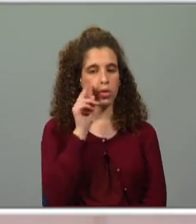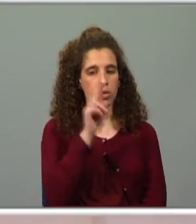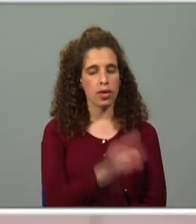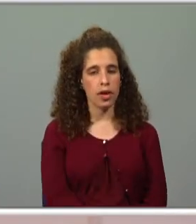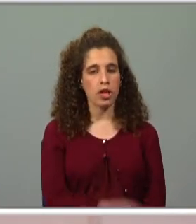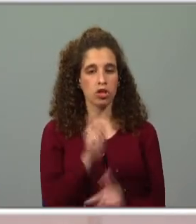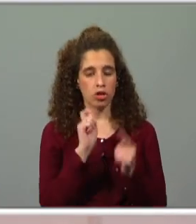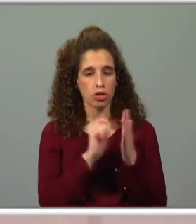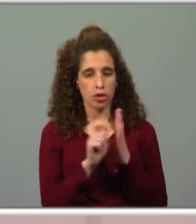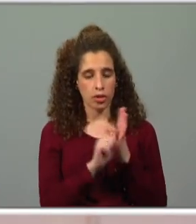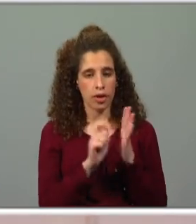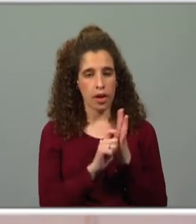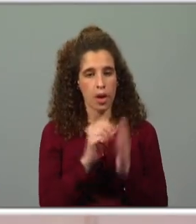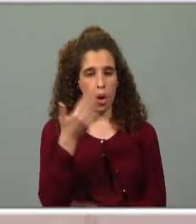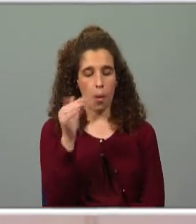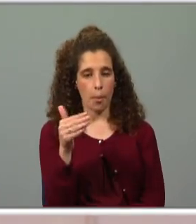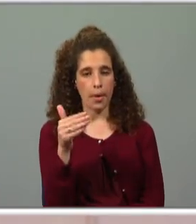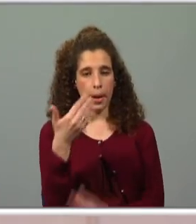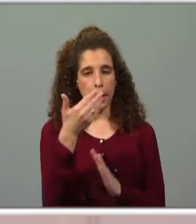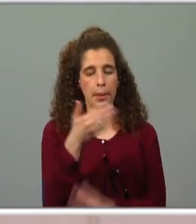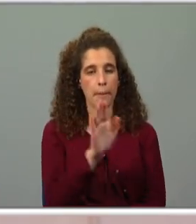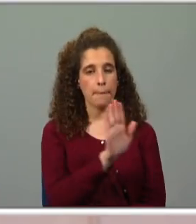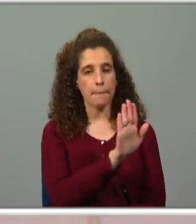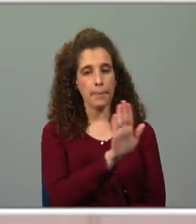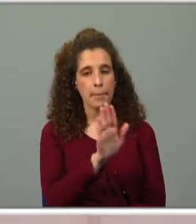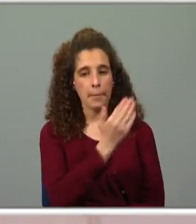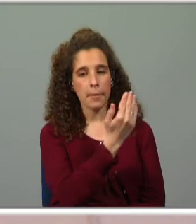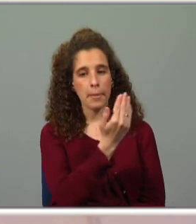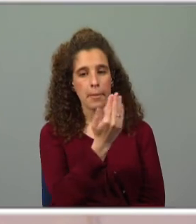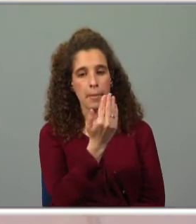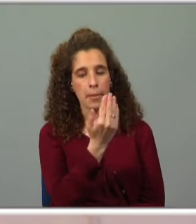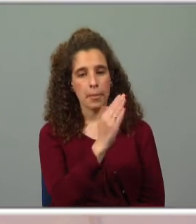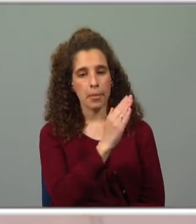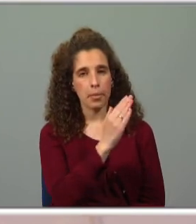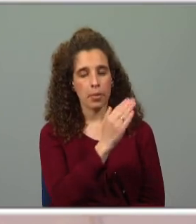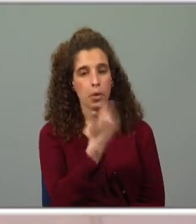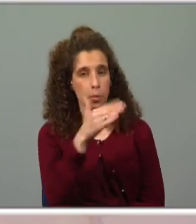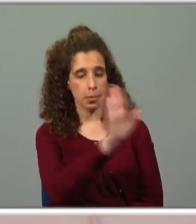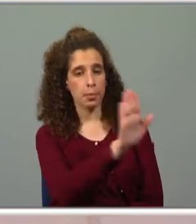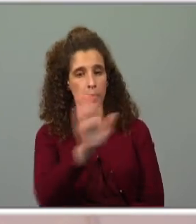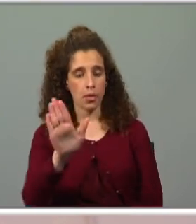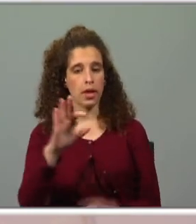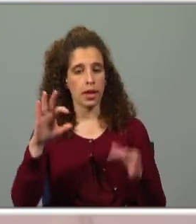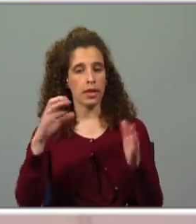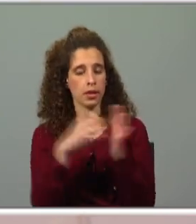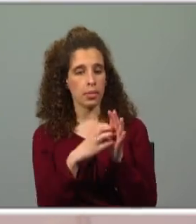inscreva-se o primeiro plano desta imagem atenção de curto com aquele plano 訂閱這個前台帶有該計劃的簡短注意圖像